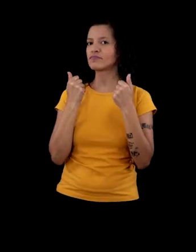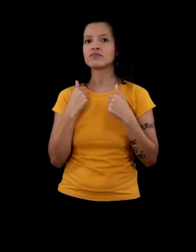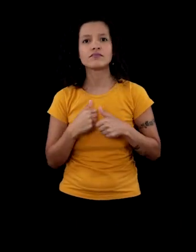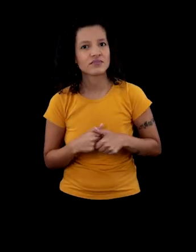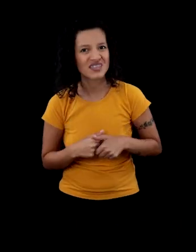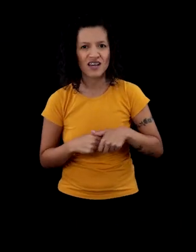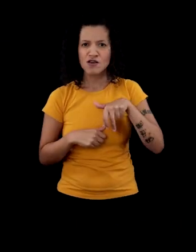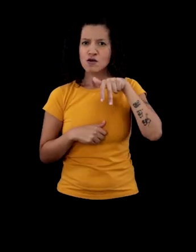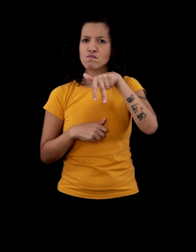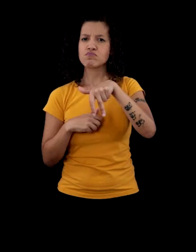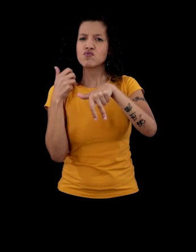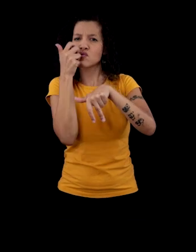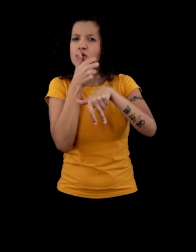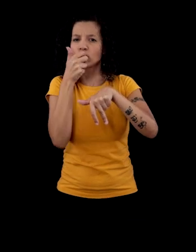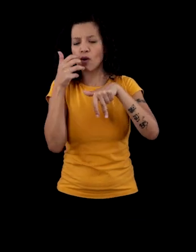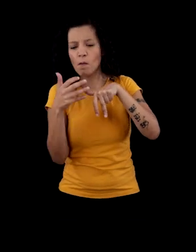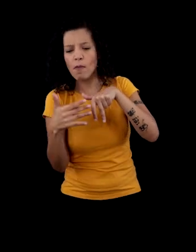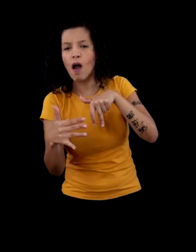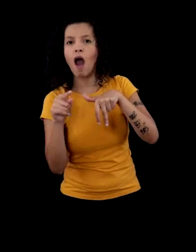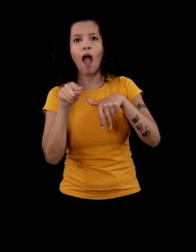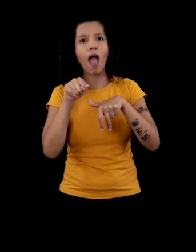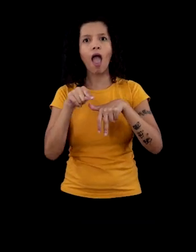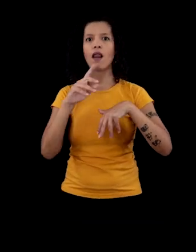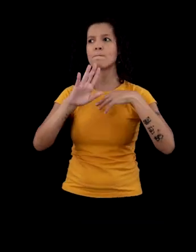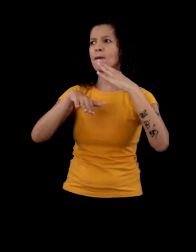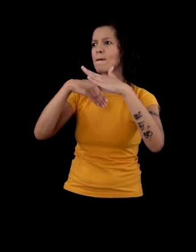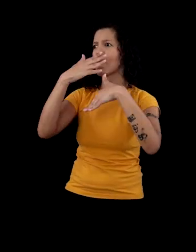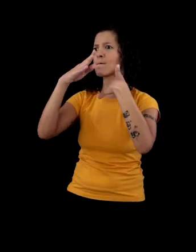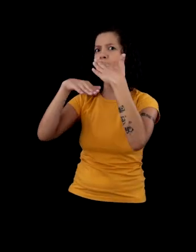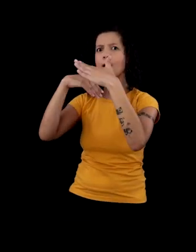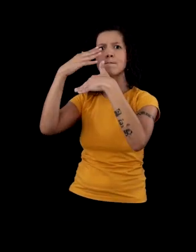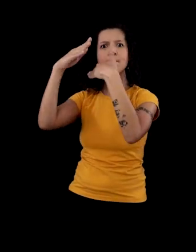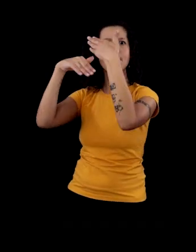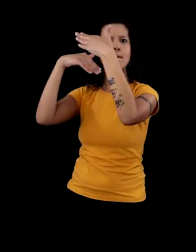Foi só, porque dali em diante foi só um crescendo